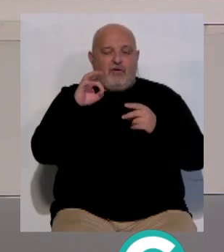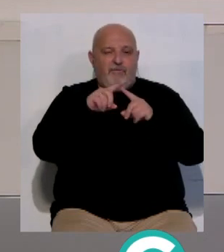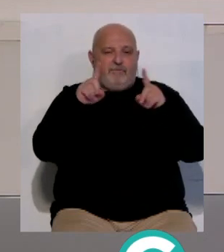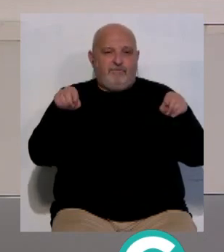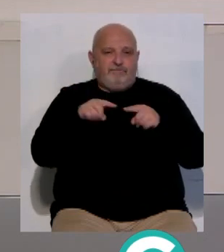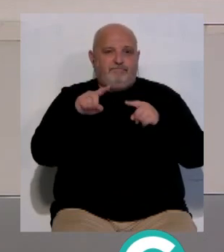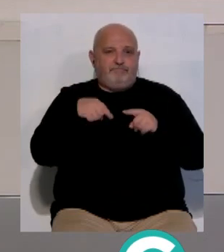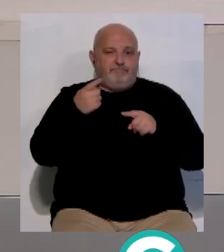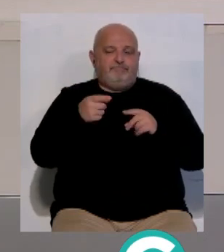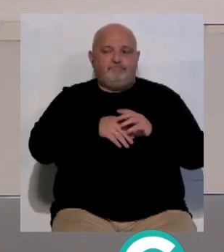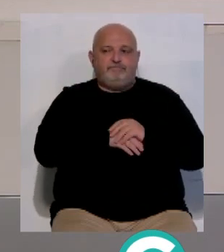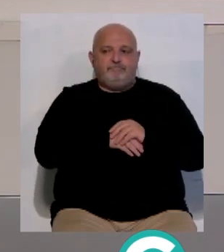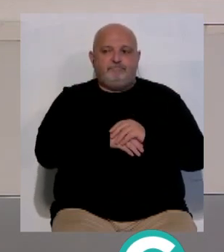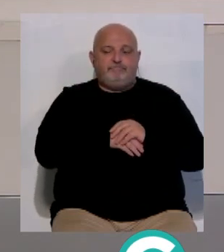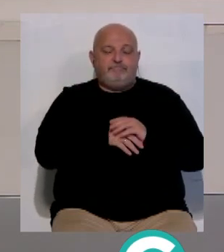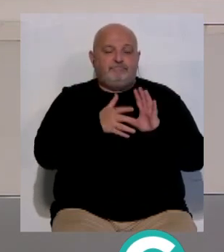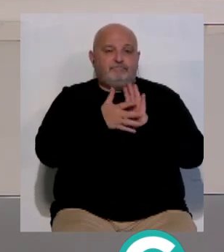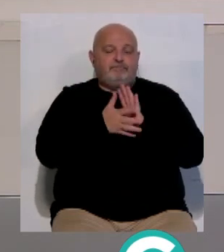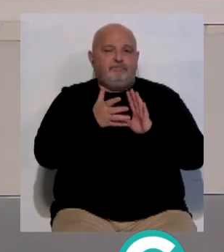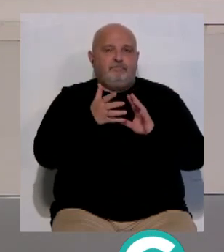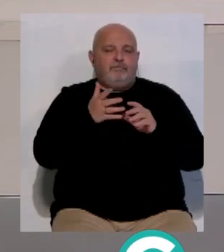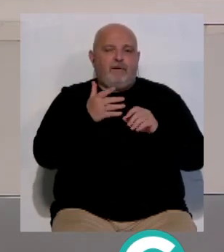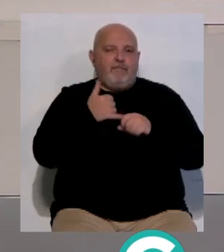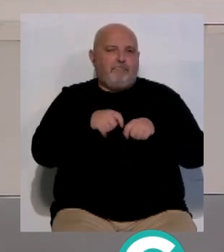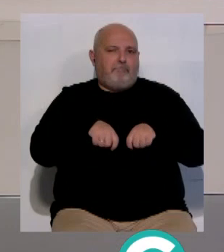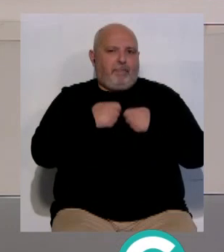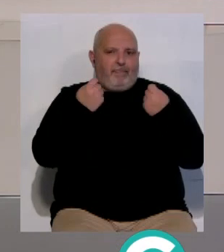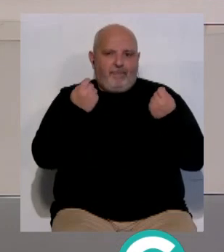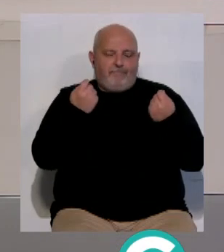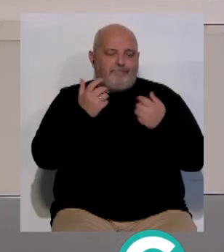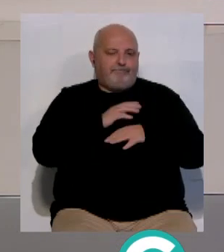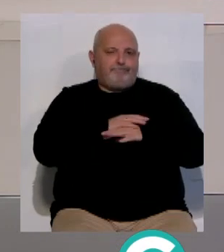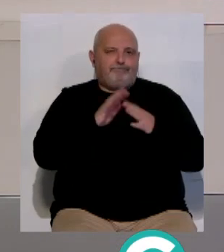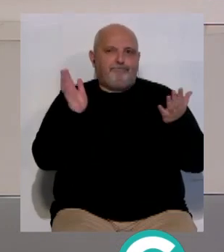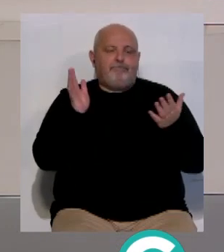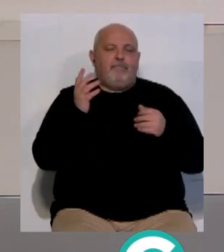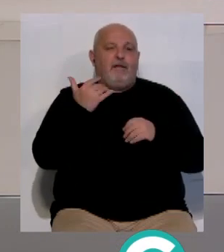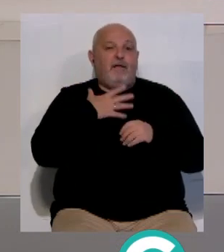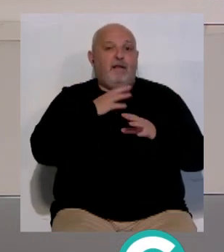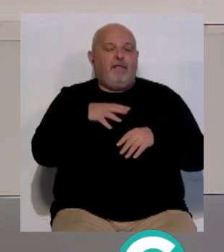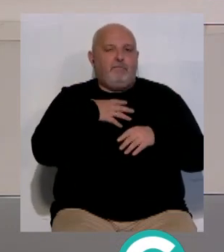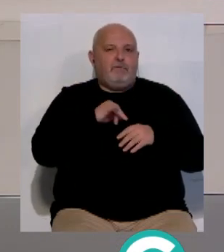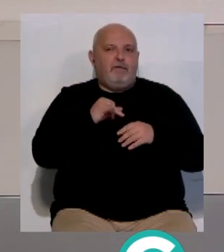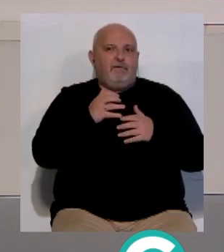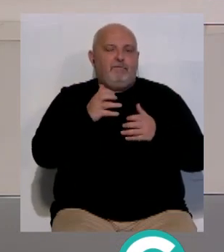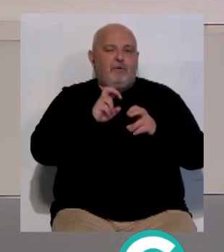después como decimos destrozaron el partido y las posibilidades de que el Cádiz pudiera ha optado a